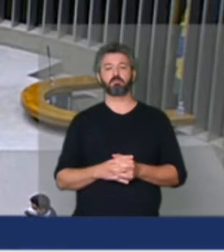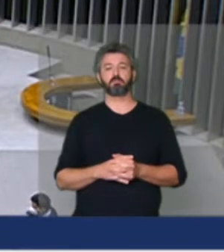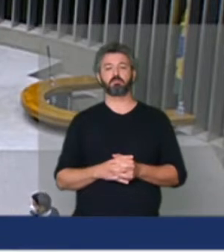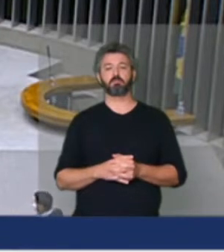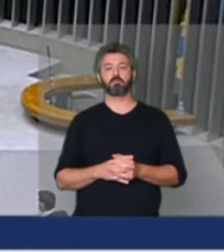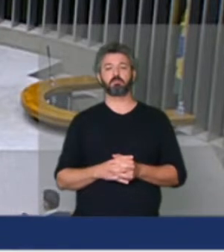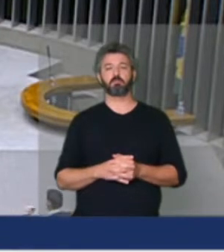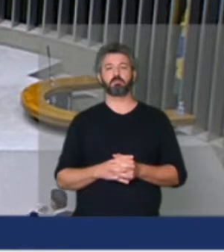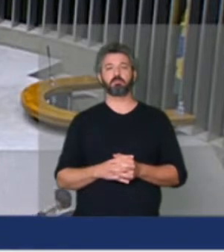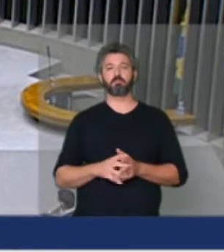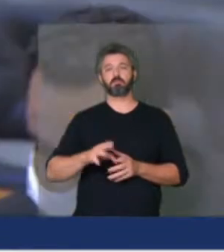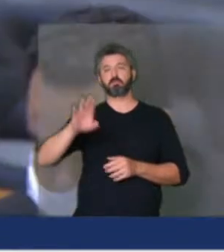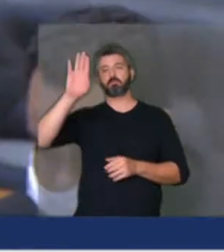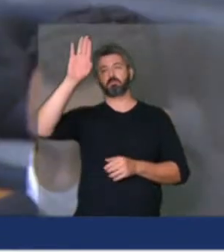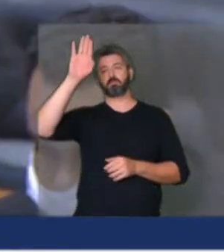NÃO PELO MDB. -- [PRESIDENTE]: ORIENTAR